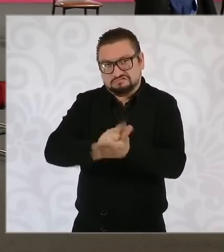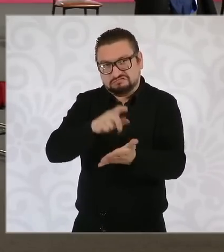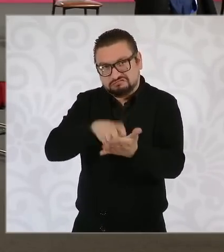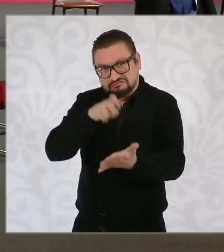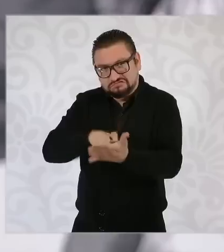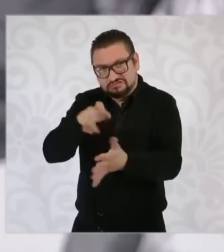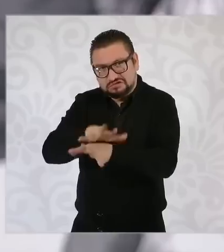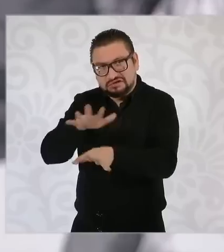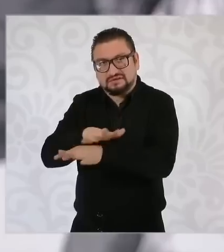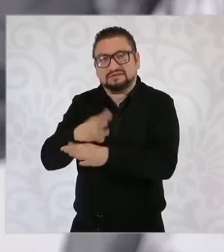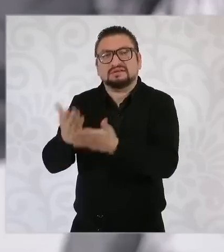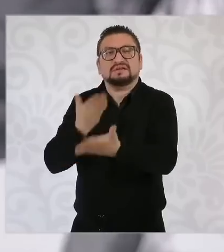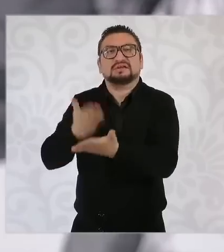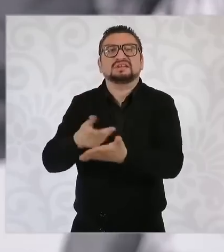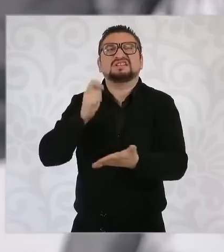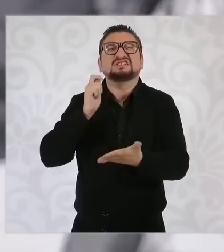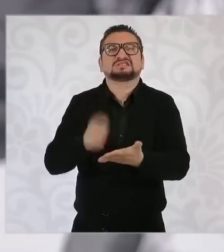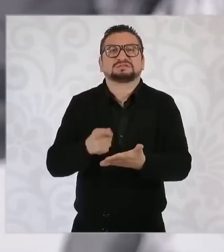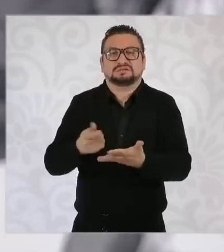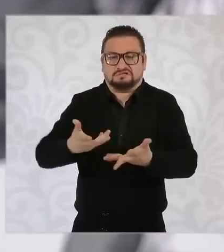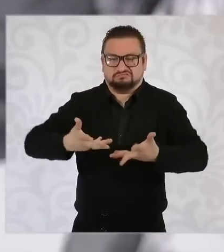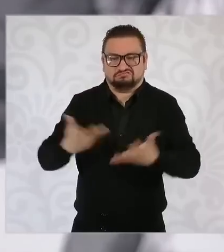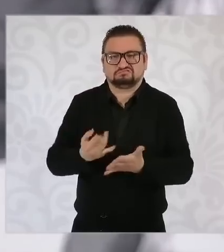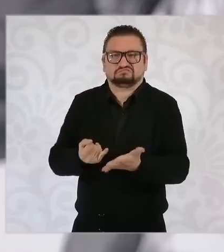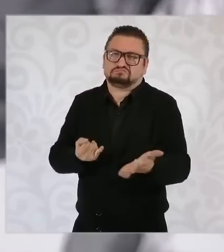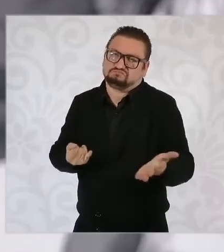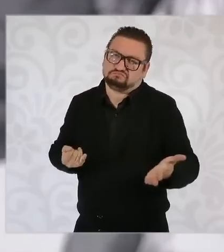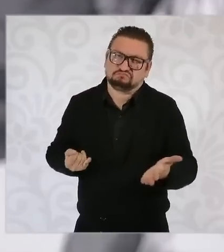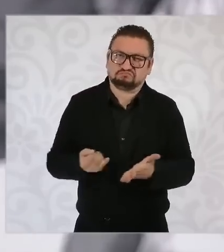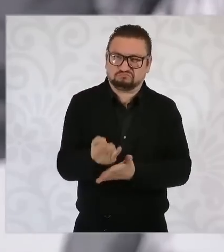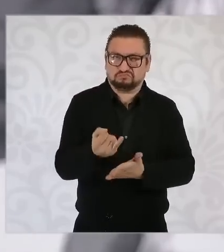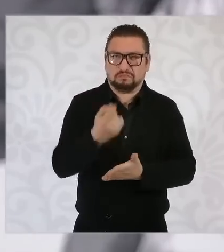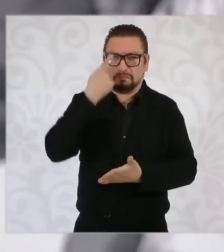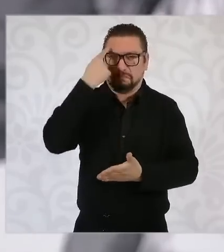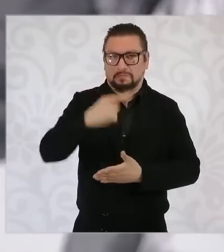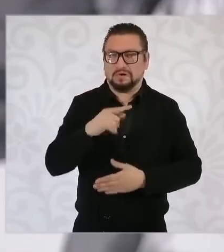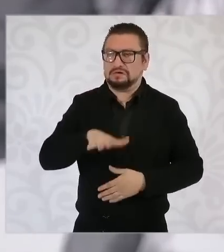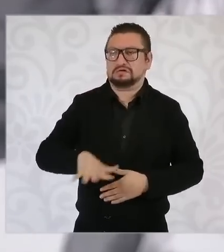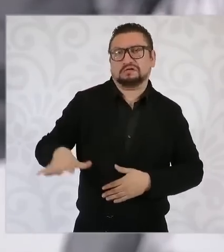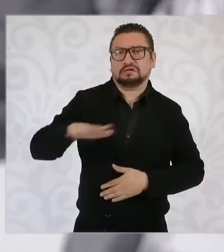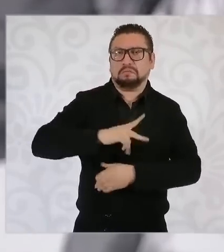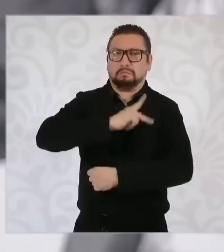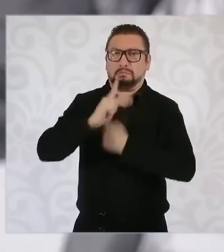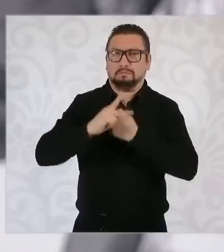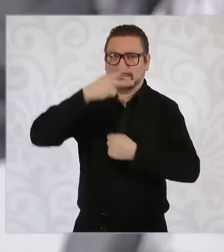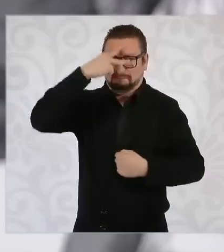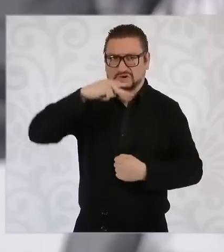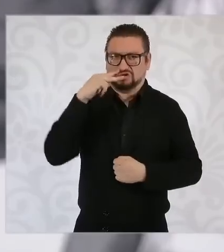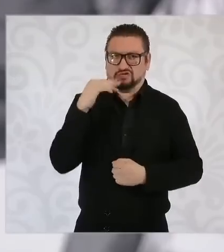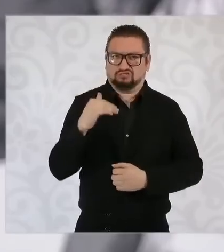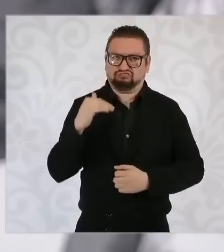representan un paso decisivo en la consolidación de la soberanía del país son reformas que